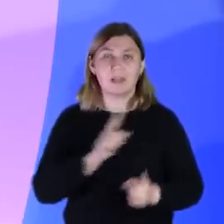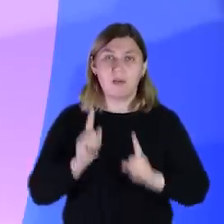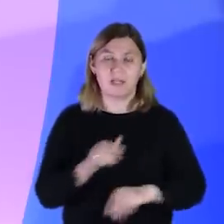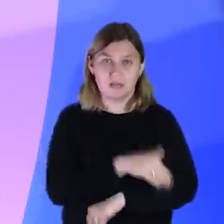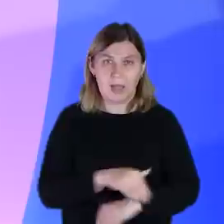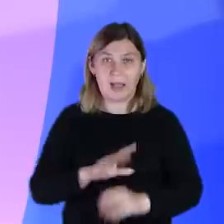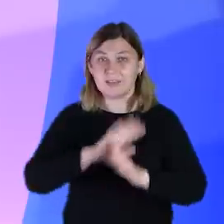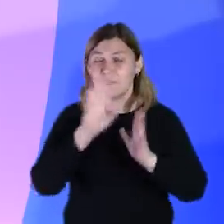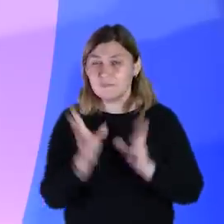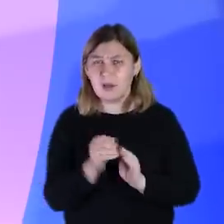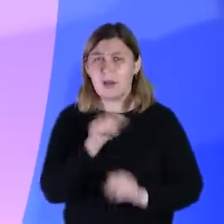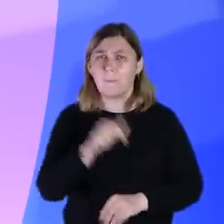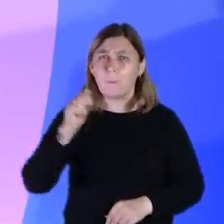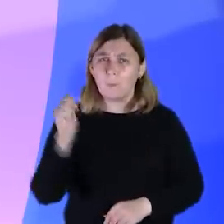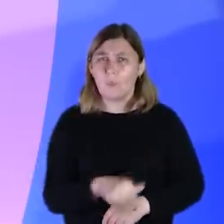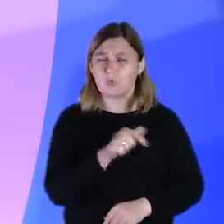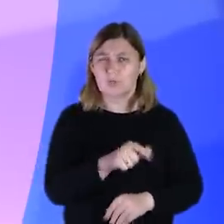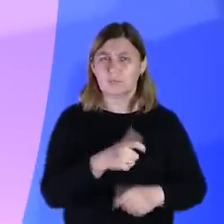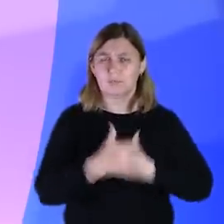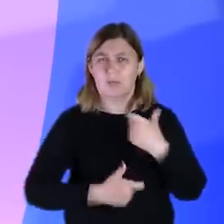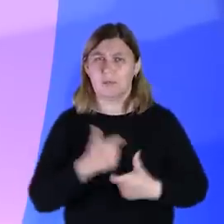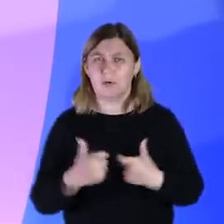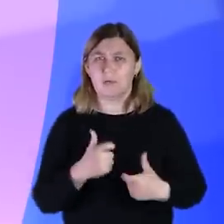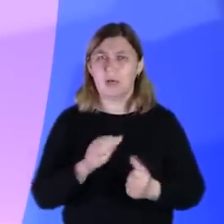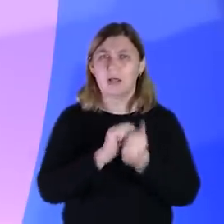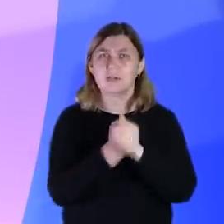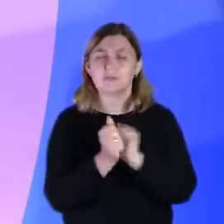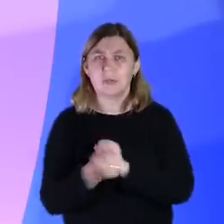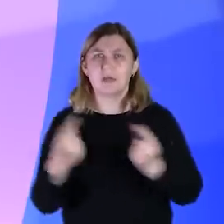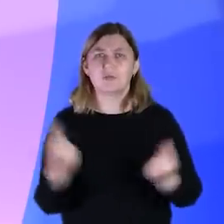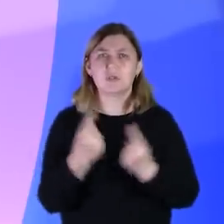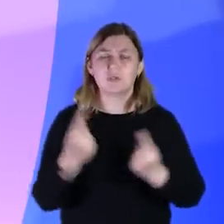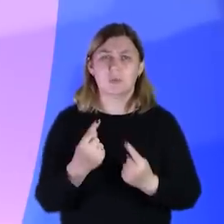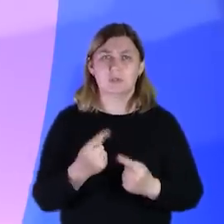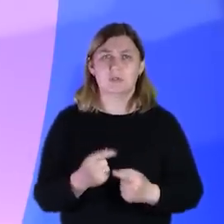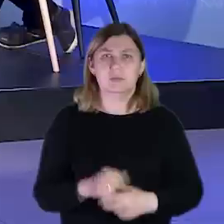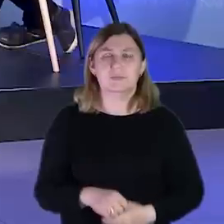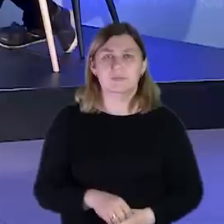wpływało na to, że ten Korpus musiał się dostosowywać do zmiany sytuacji na kresach.